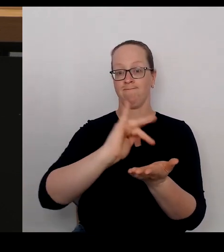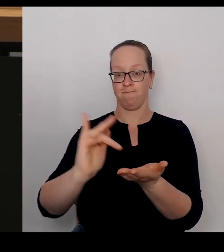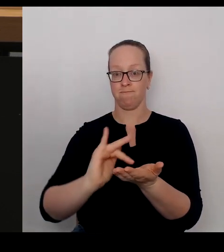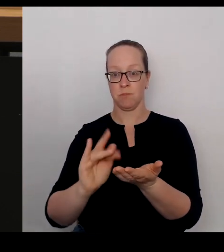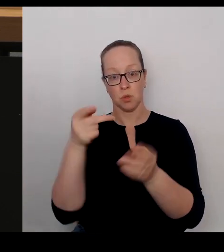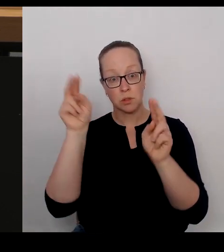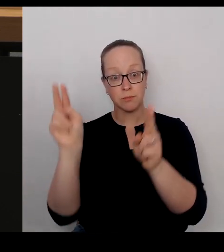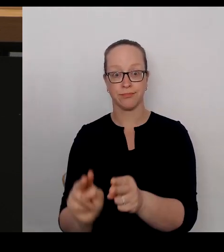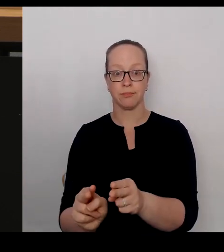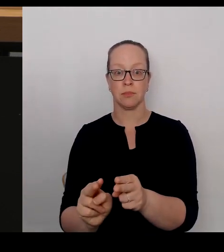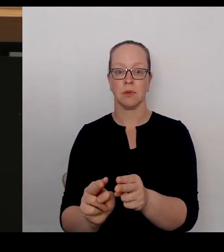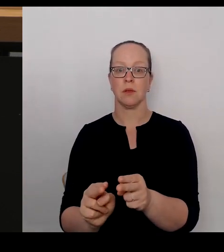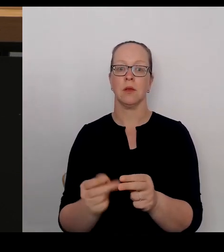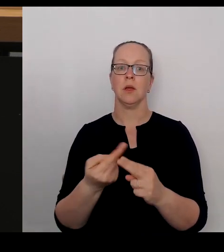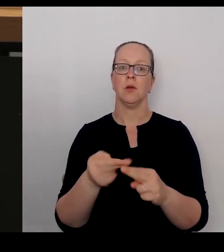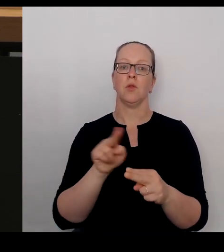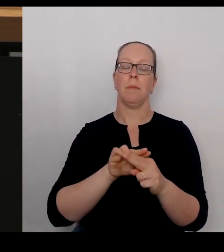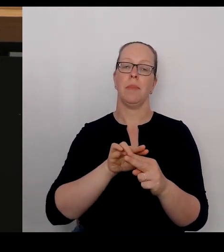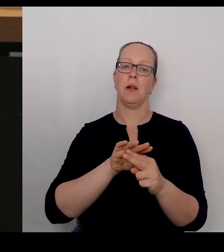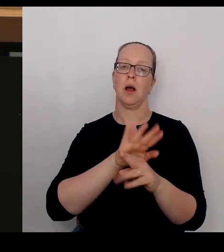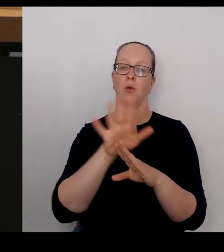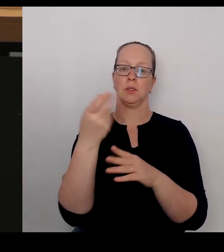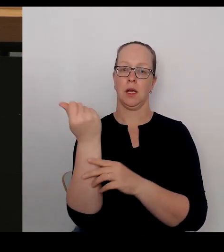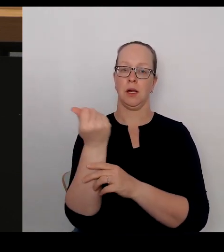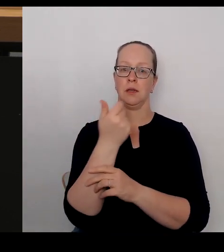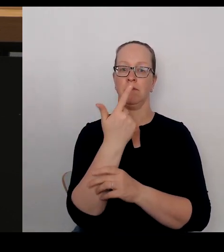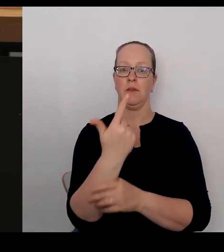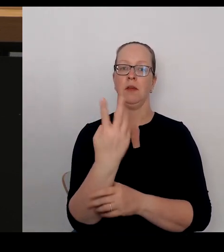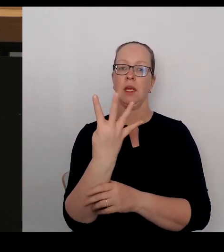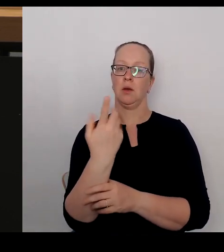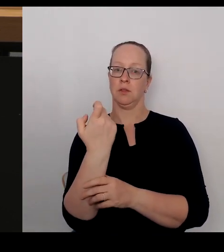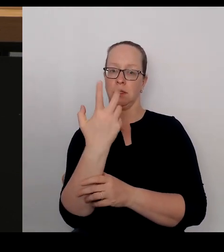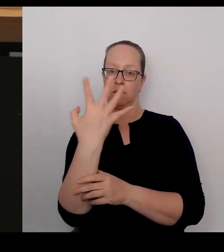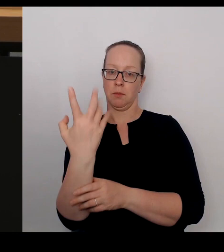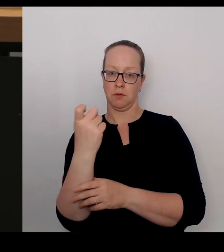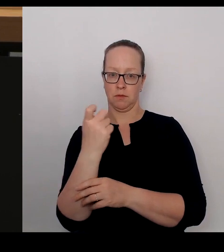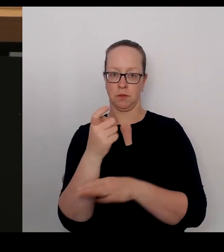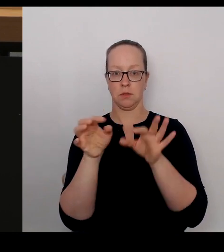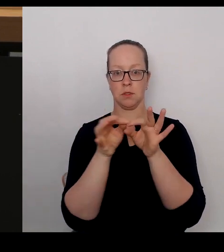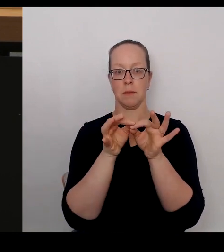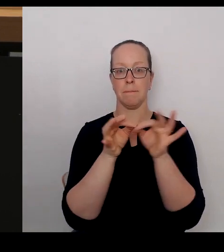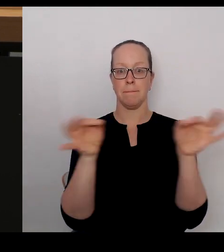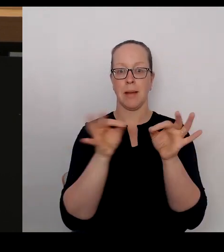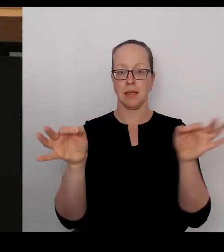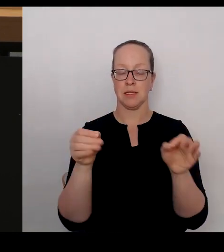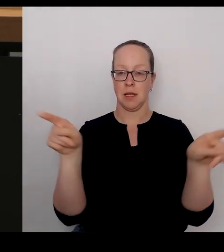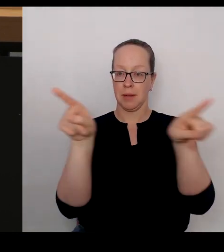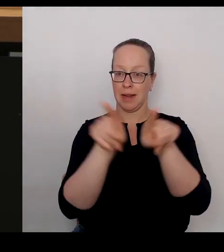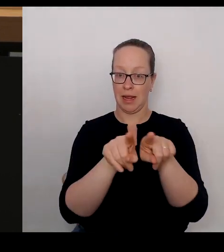Insbesondere in den Bezirksverwaltungen ist es in den letzten drei Jahren in hohem Maße nicht gelungen,